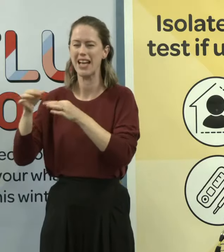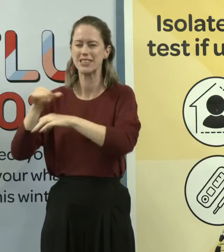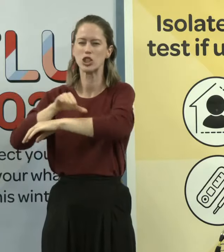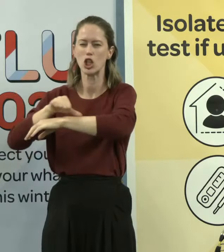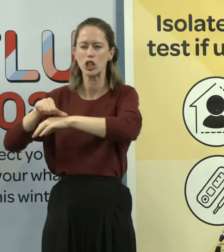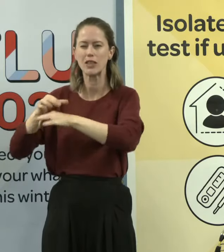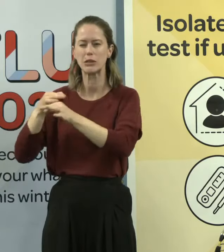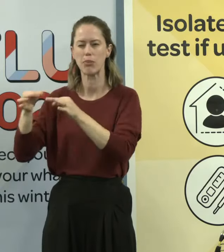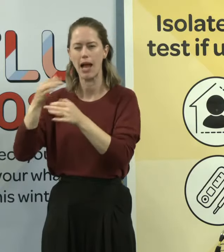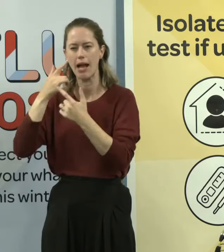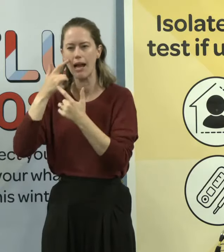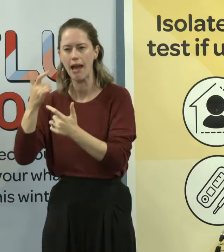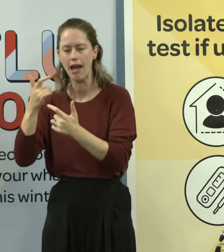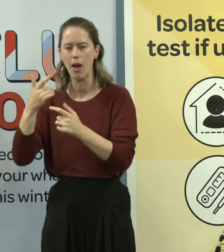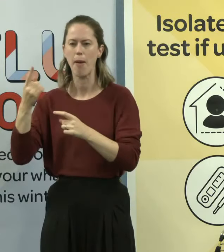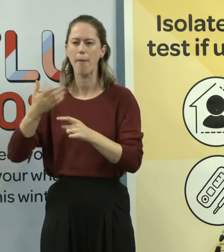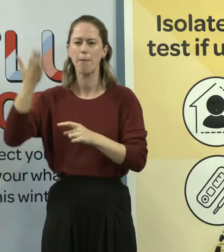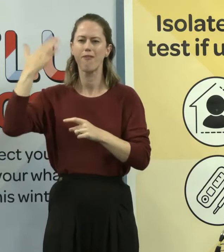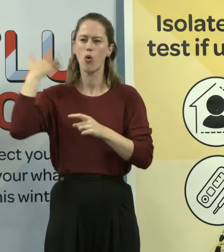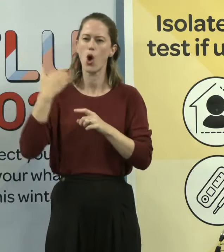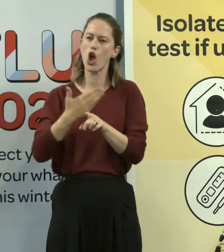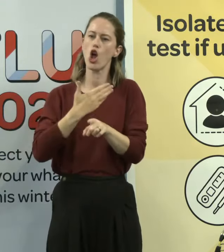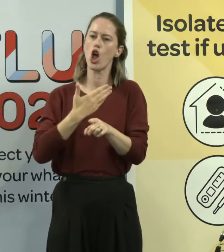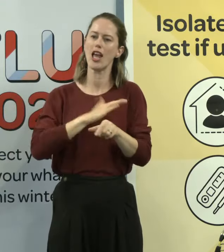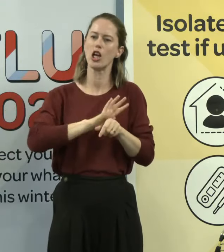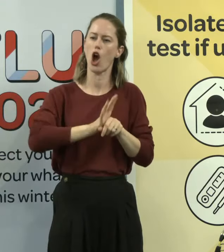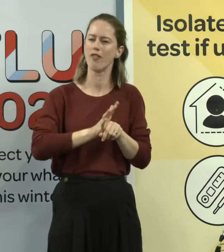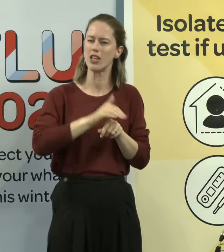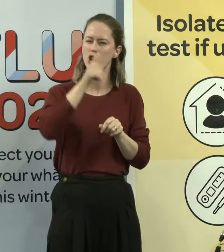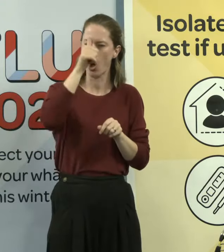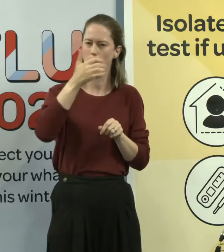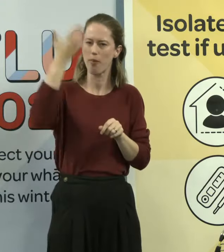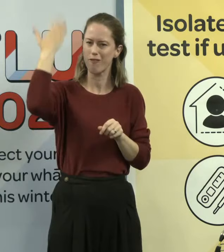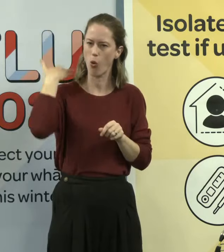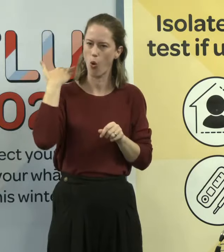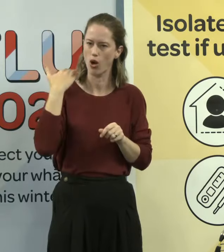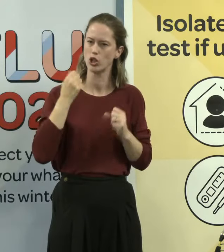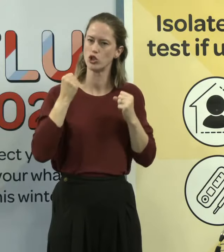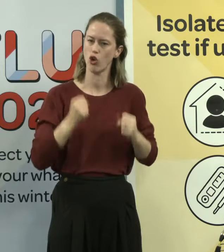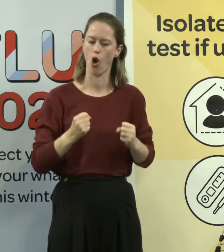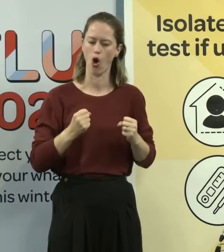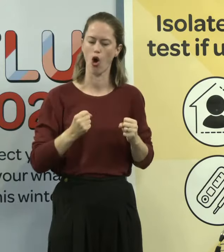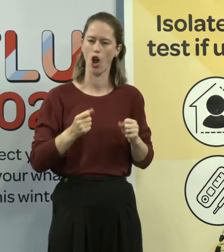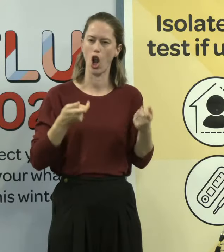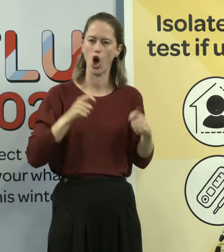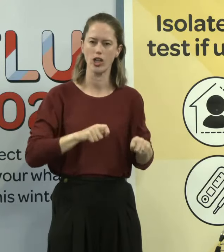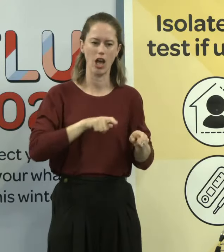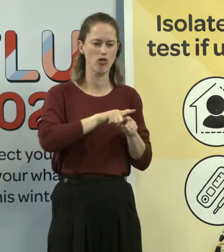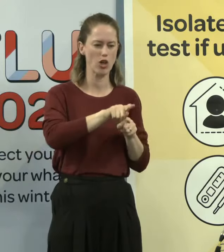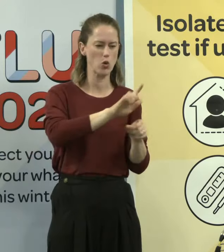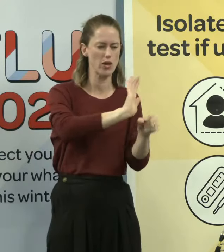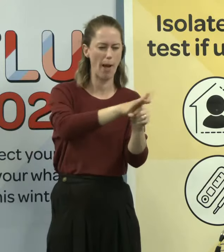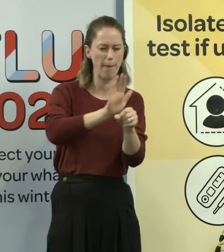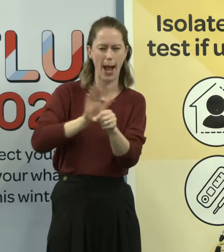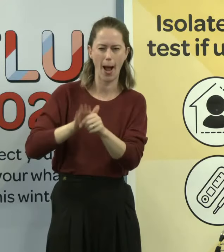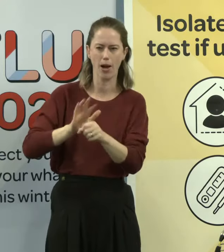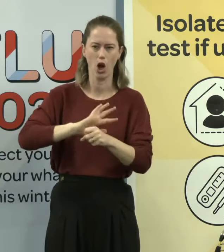pakarutanga, na te mea na roto i tenei pakarutanga, kua mau tonu